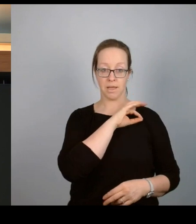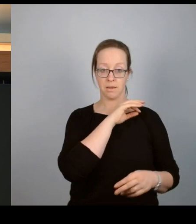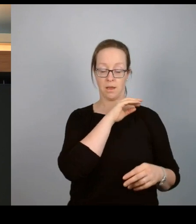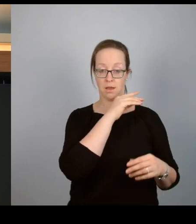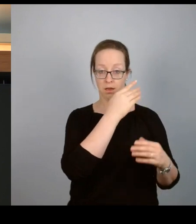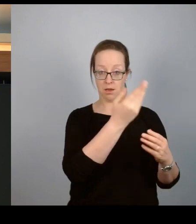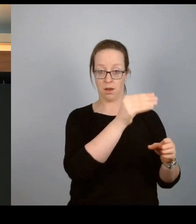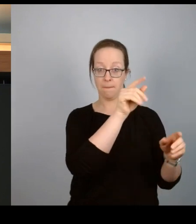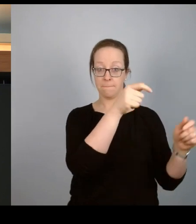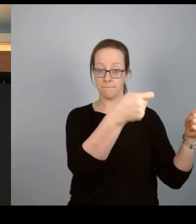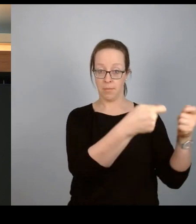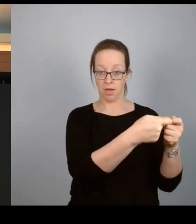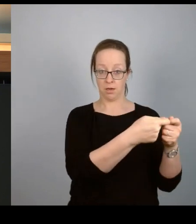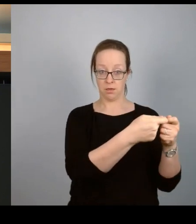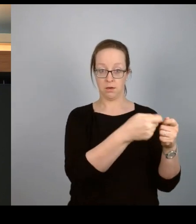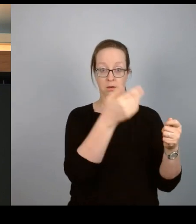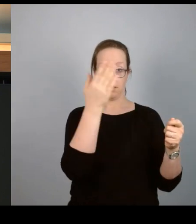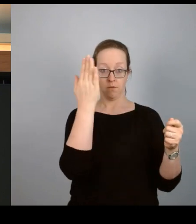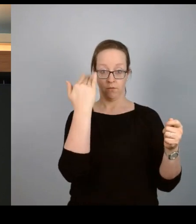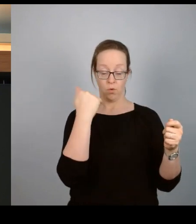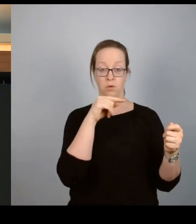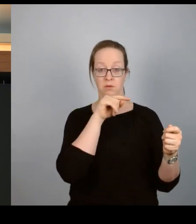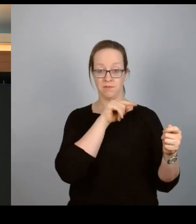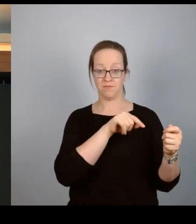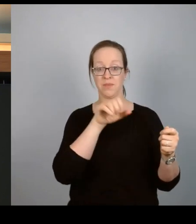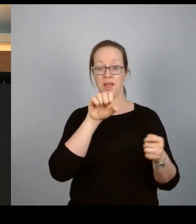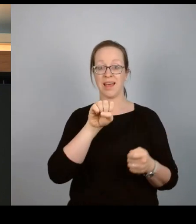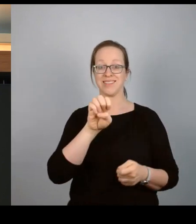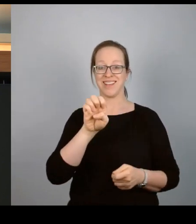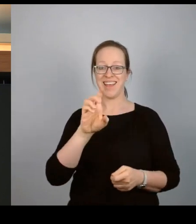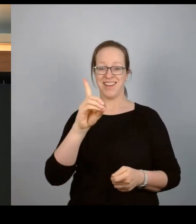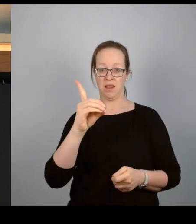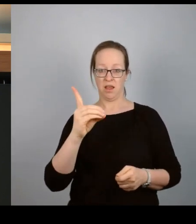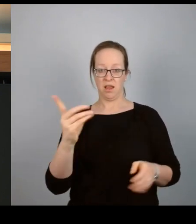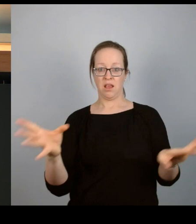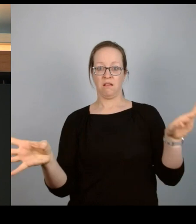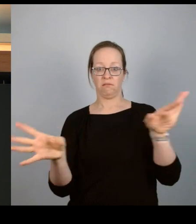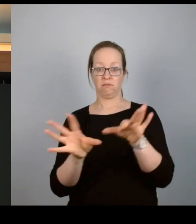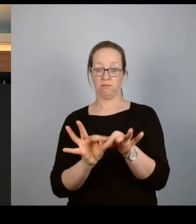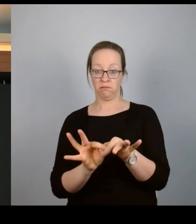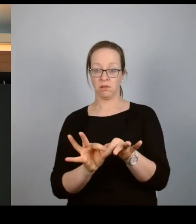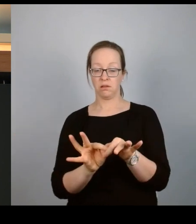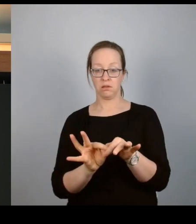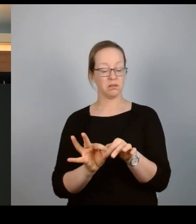Mir solche Unterstellungen anhören zu müssen und dann behaupten,